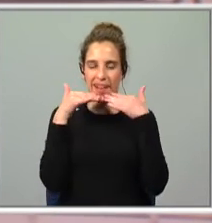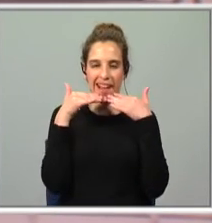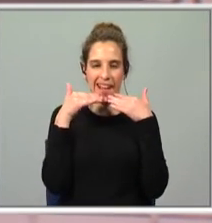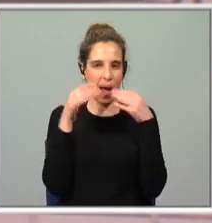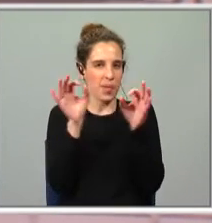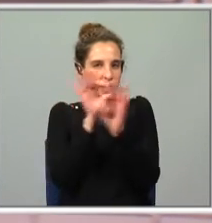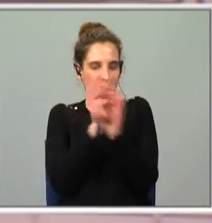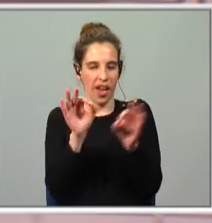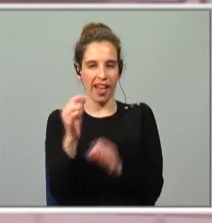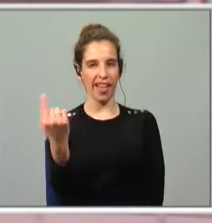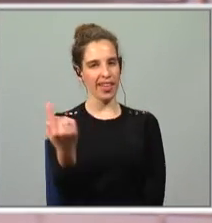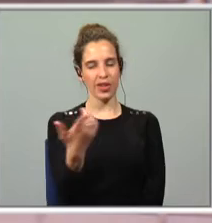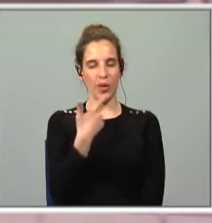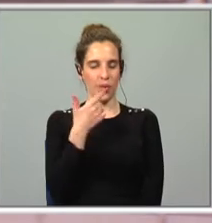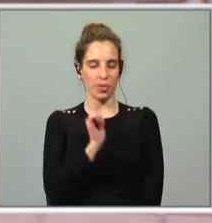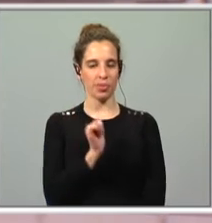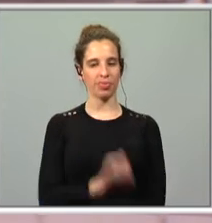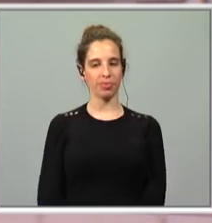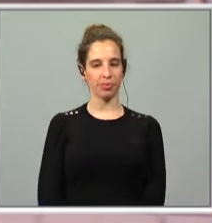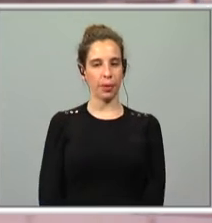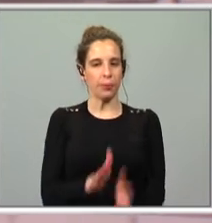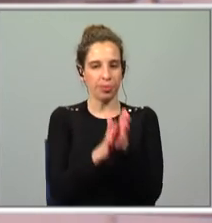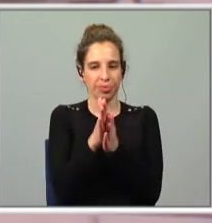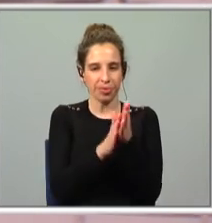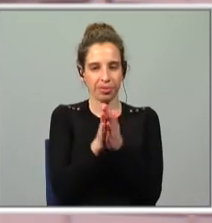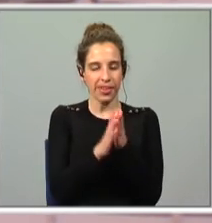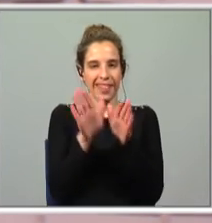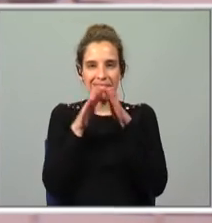famosos desse lado que nem vou perguntar vamos aproveitar os nossos sorrisos e 在這方面有名我什至不會問讓我們享受我們的微笑和